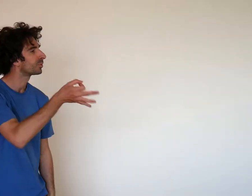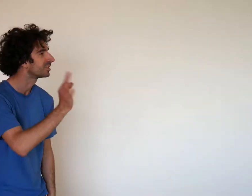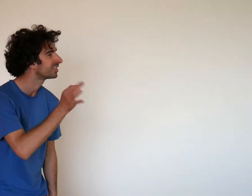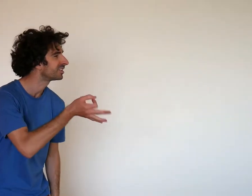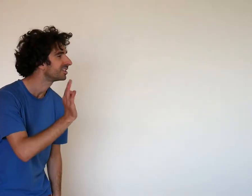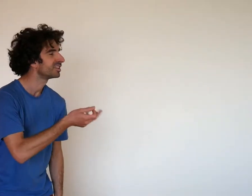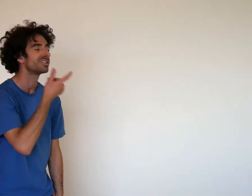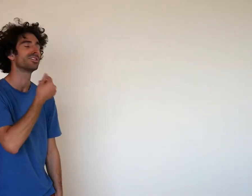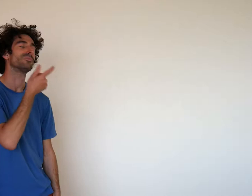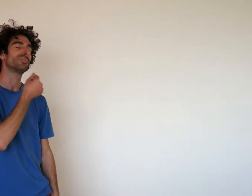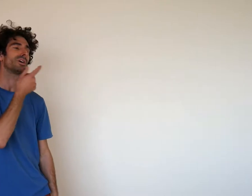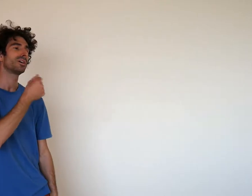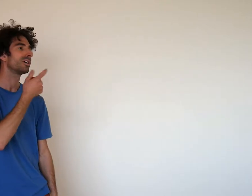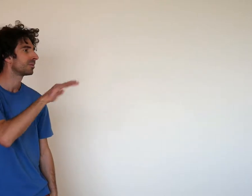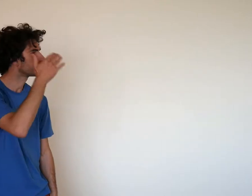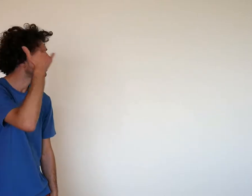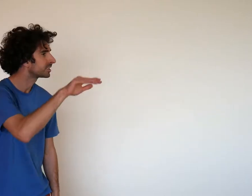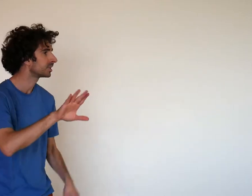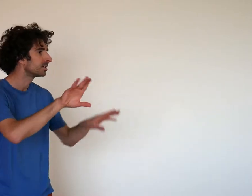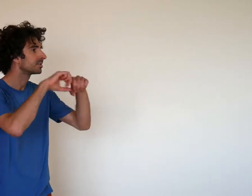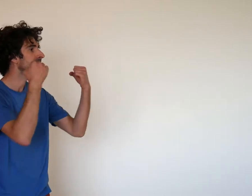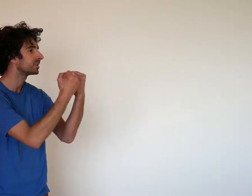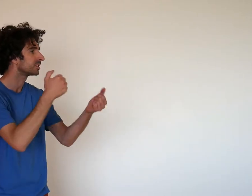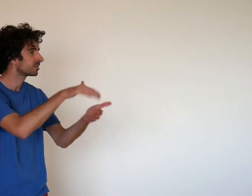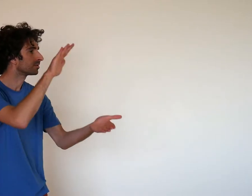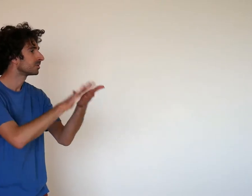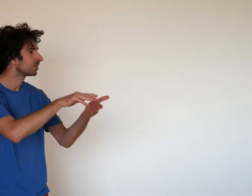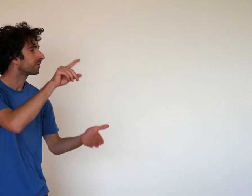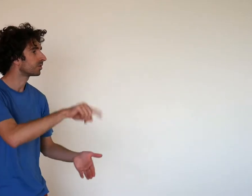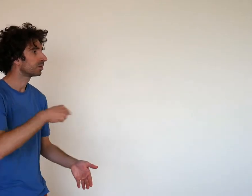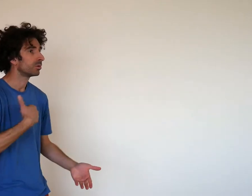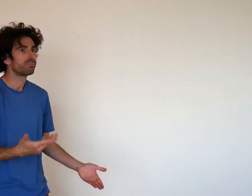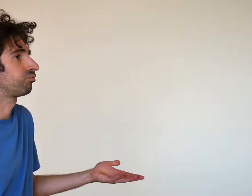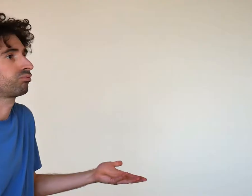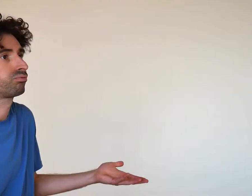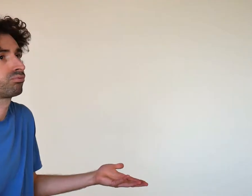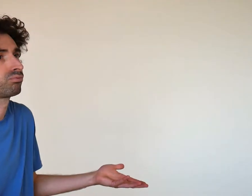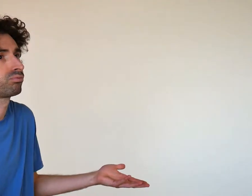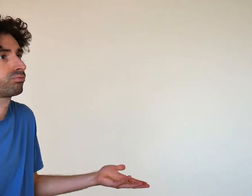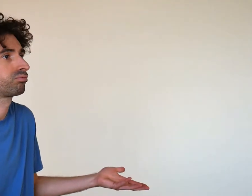Ah oui, c'est sympa ! Mais tu sais, le séminaire, c'est sur inscription et moi, pfff...